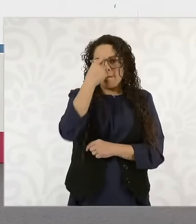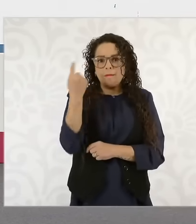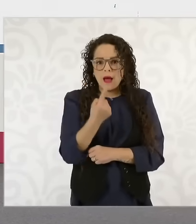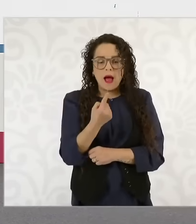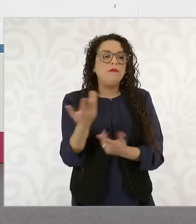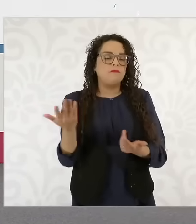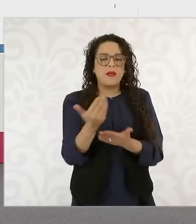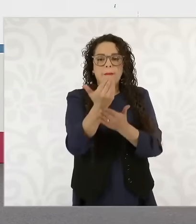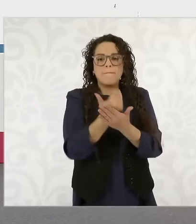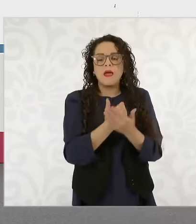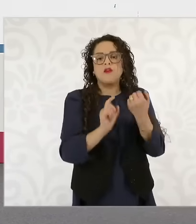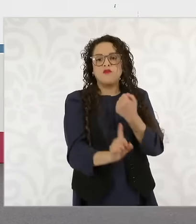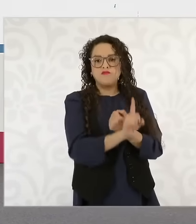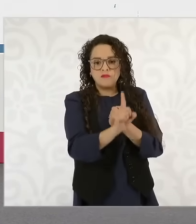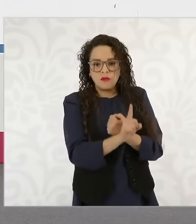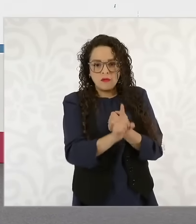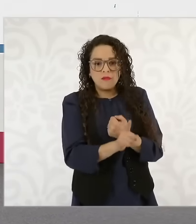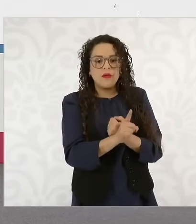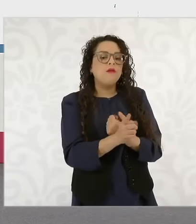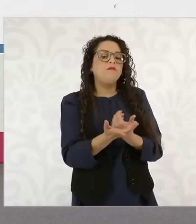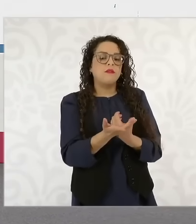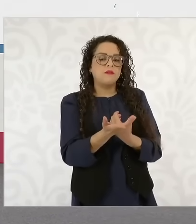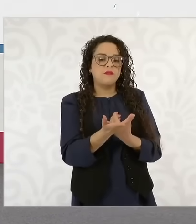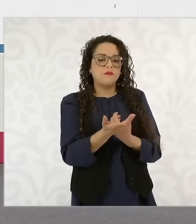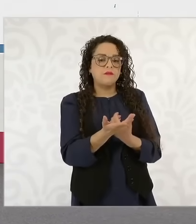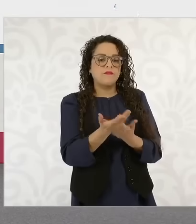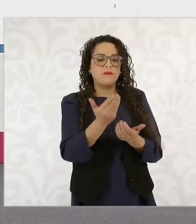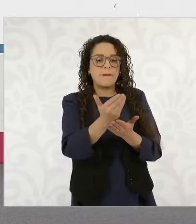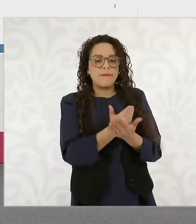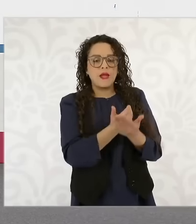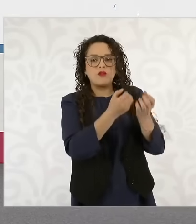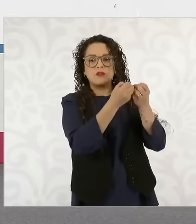y poder también disminuir las congestiones que, como les comento, es que podamos transportar